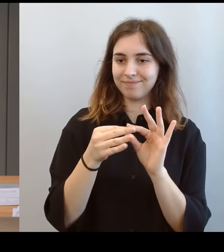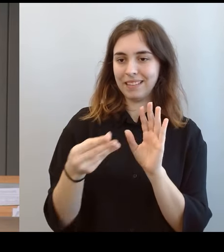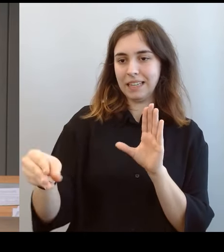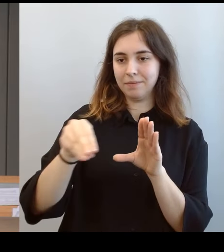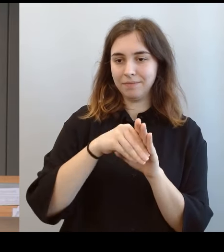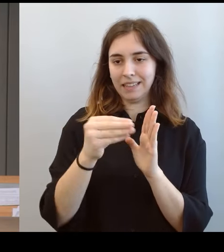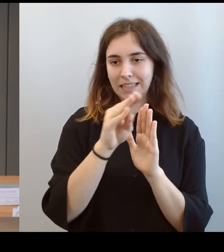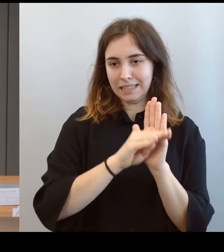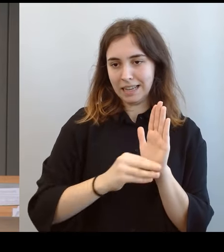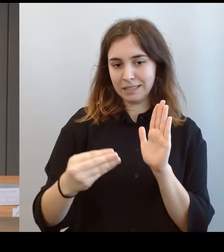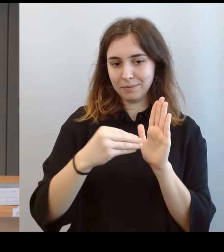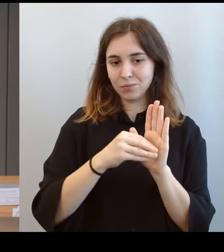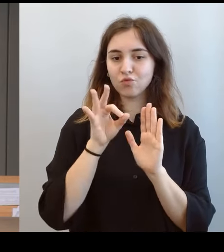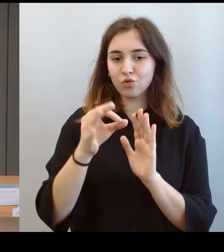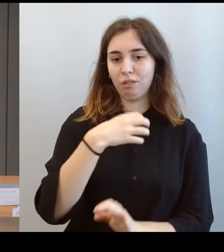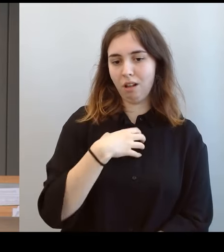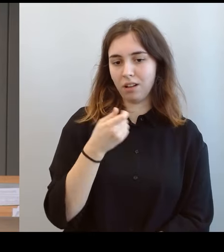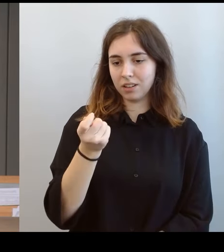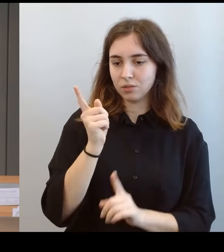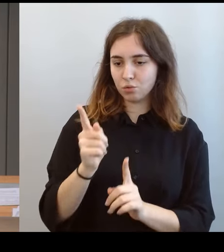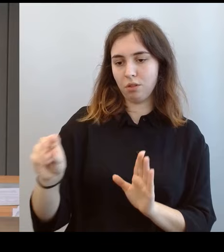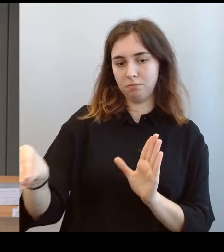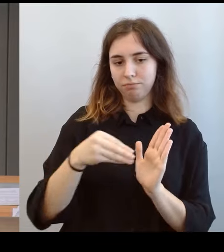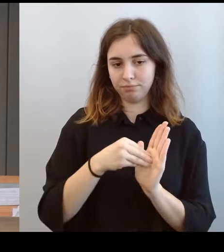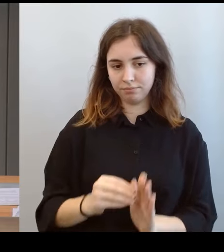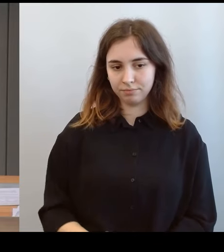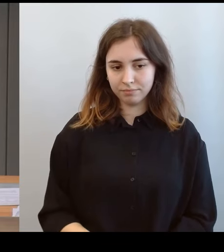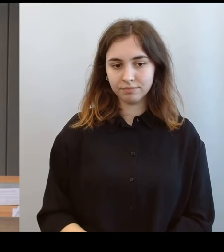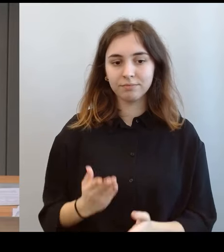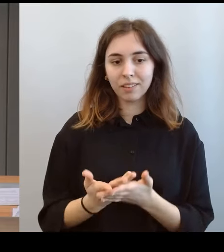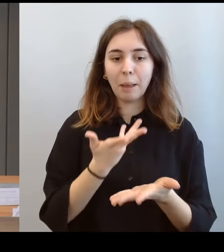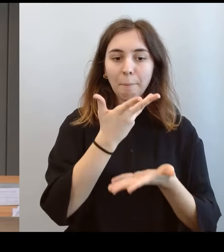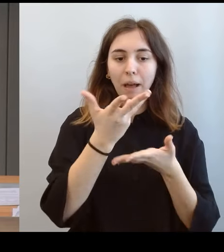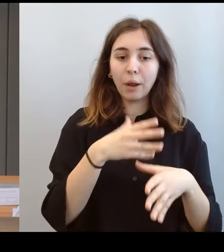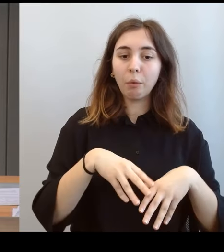In der Beratung beginnt die Fraktion der CDU. Bitte schön, Herr Kollege Zander. Sie haben das Wort.